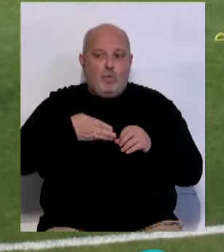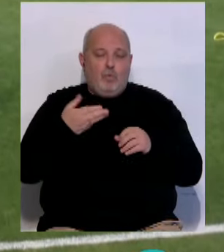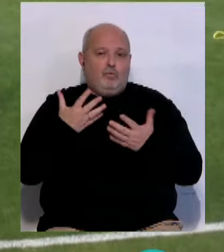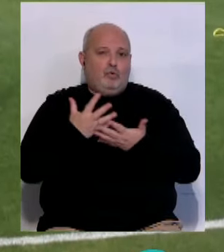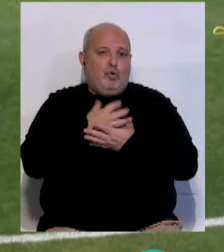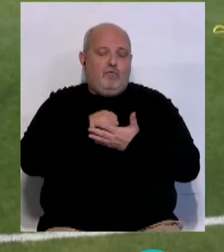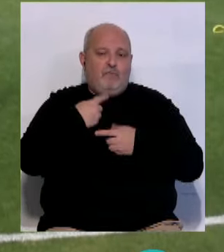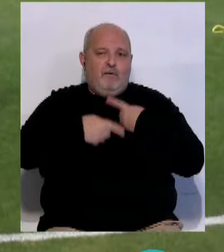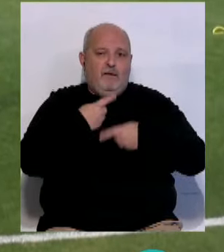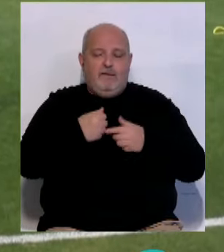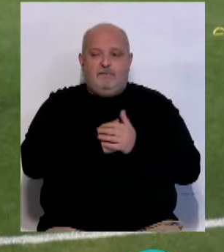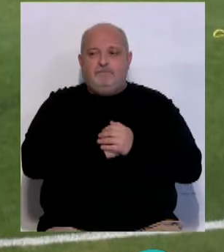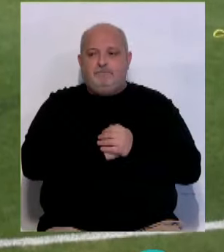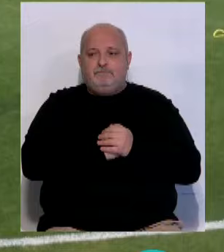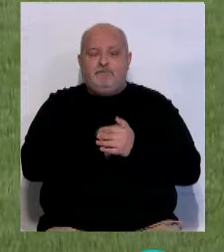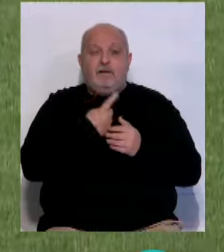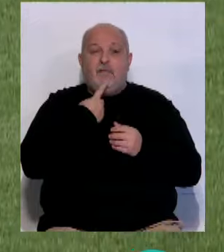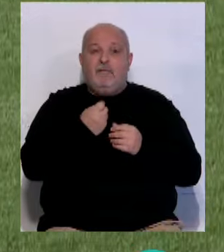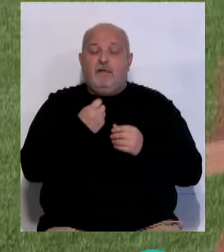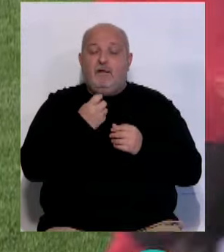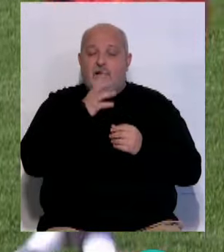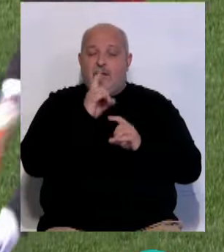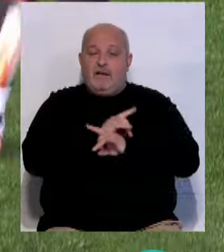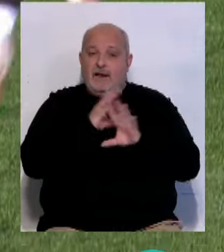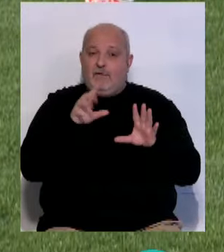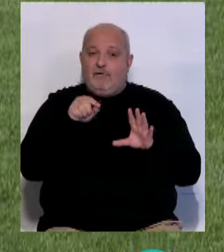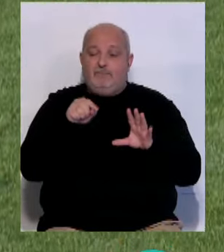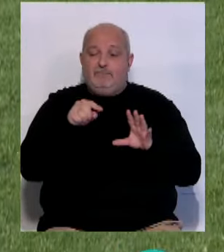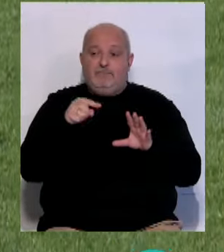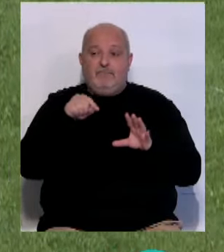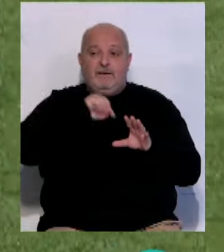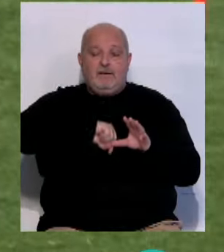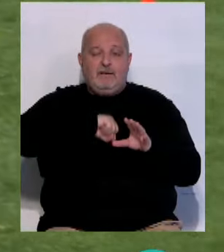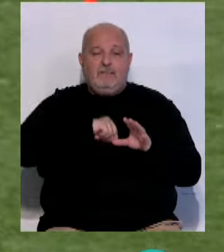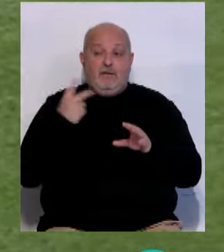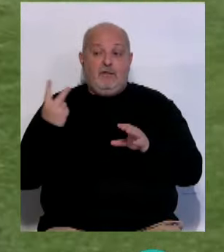la familia más que por ti mismo complicado porque evidentemente ellos sienten que pueden ofrecer